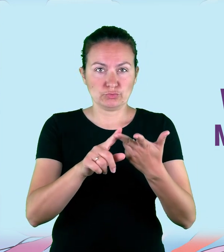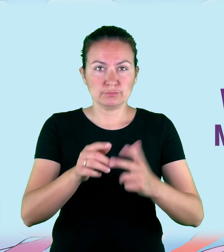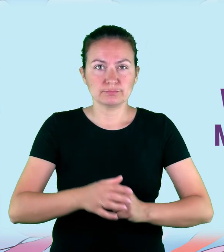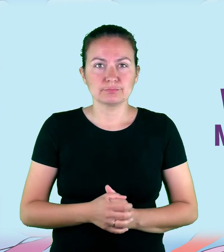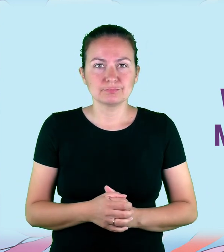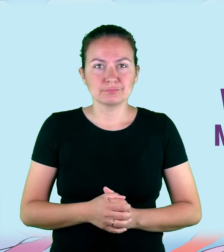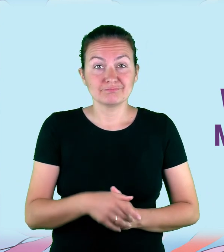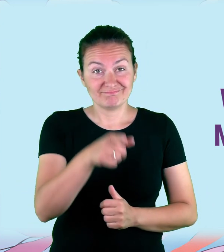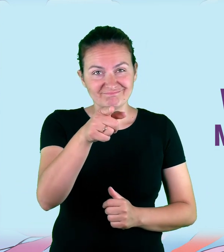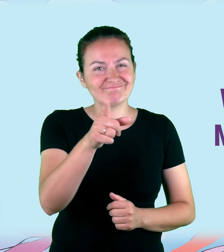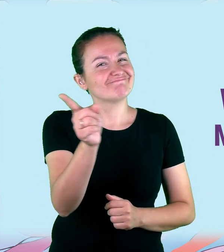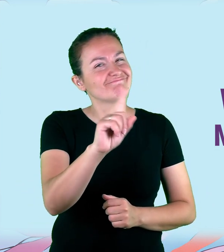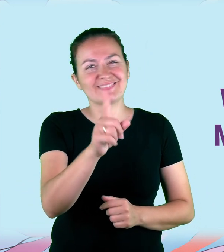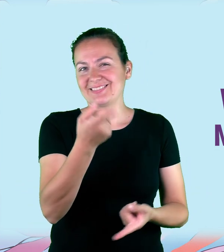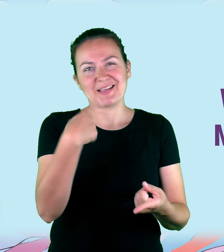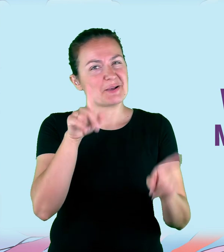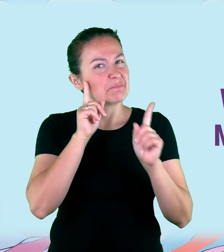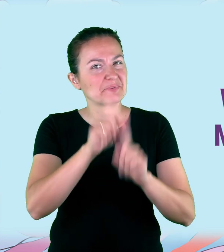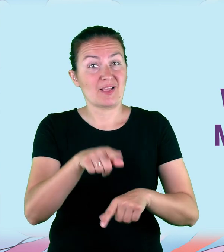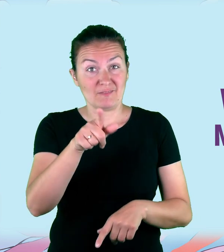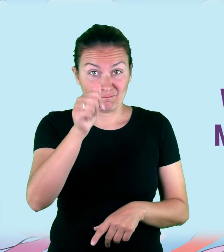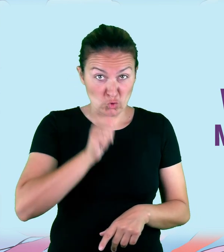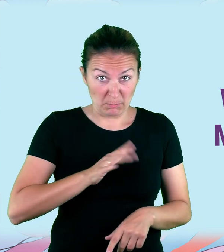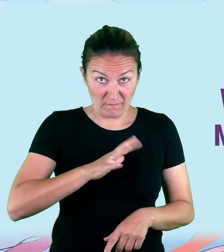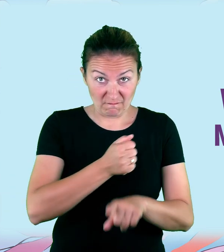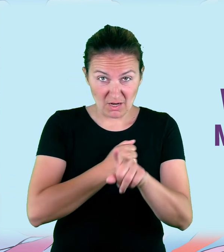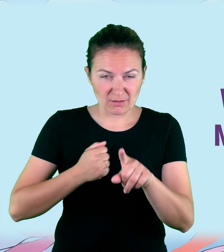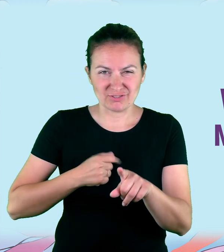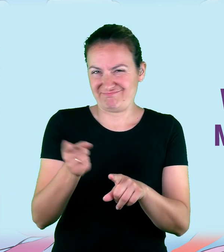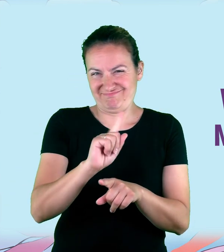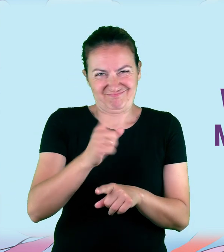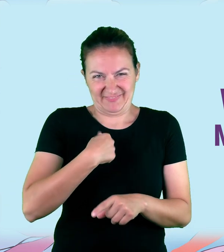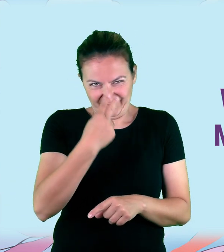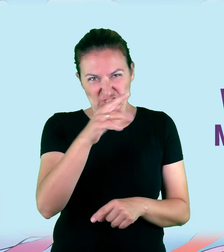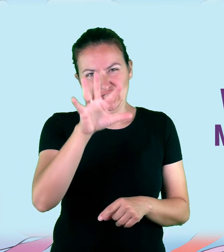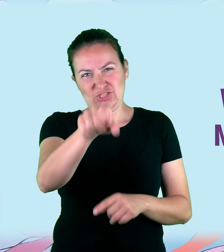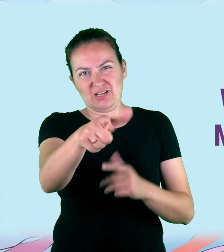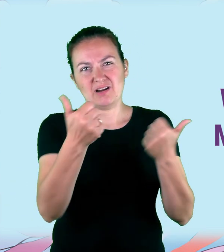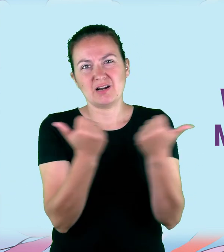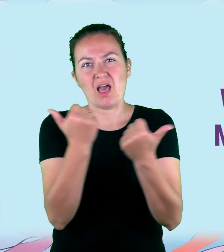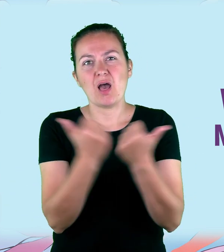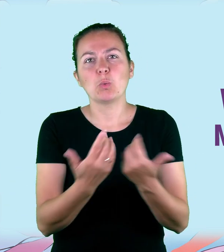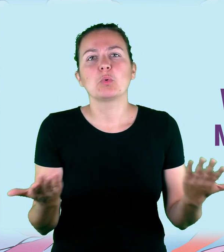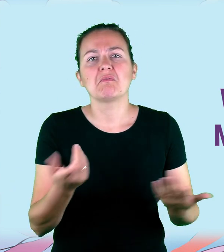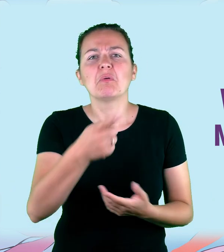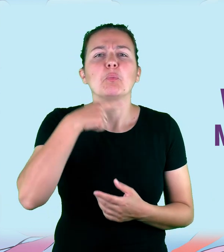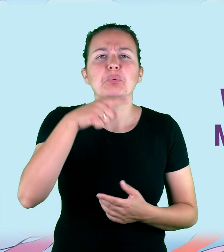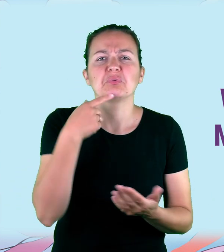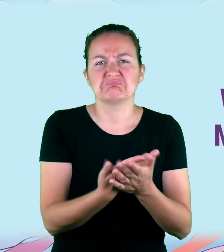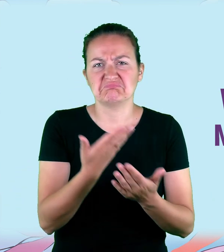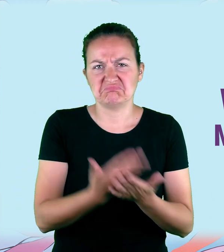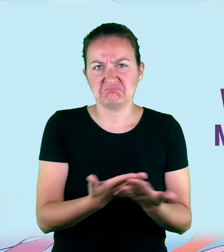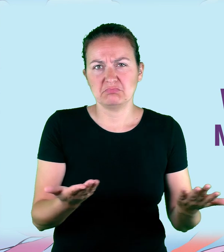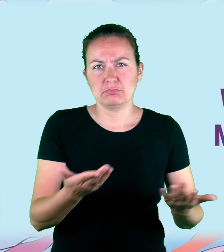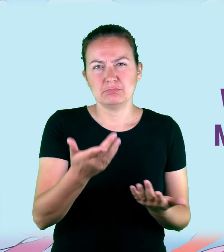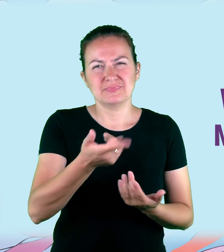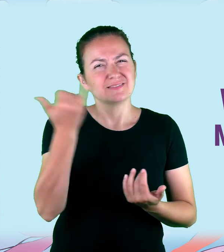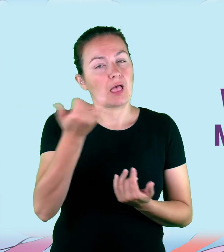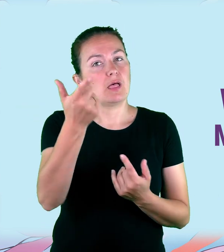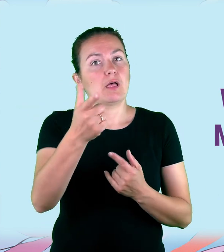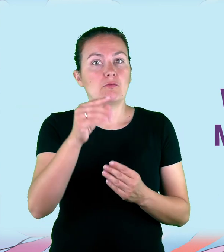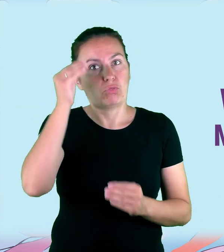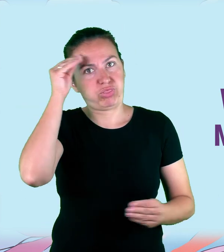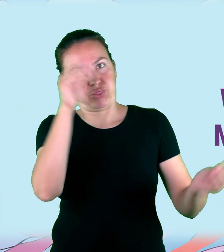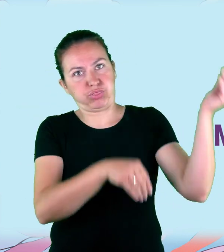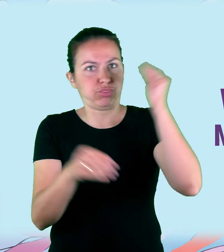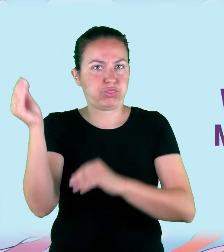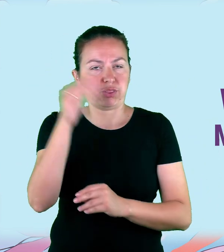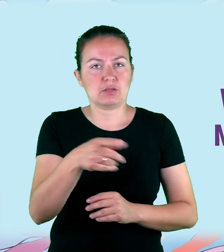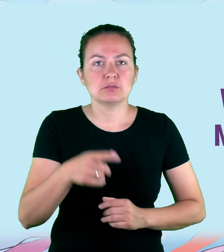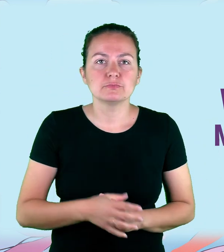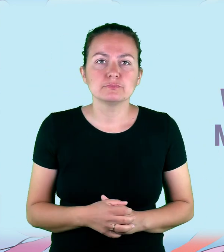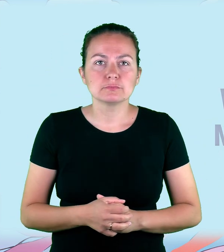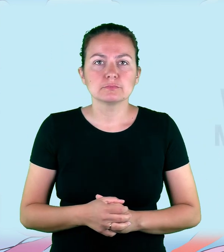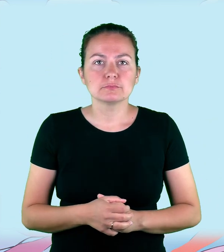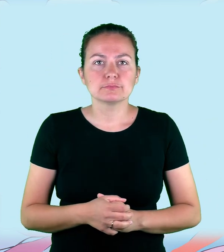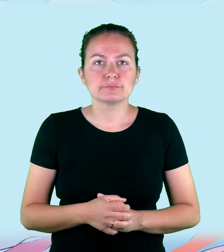3. To nieprawda, Kornelio. Nie byłaś wczoraj w Warszawie. Widziałam Cię w Krakowie. Dlaczego wciąż mówisz nieprawdę? Wszystko, co mówisz, można między bajki włożyć.